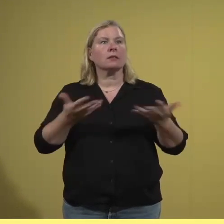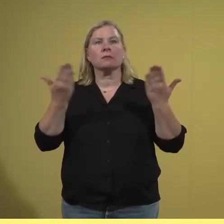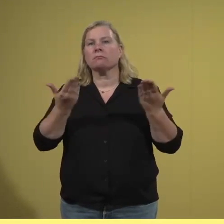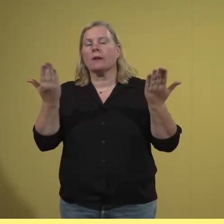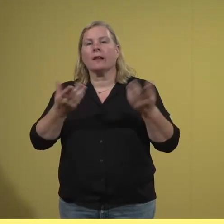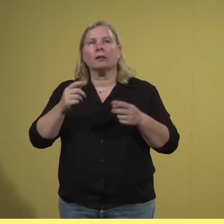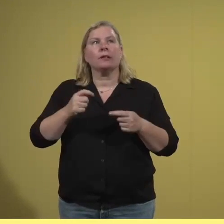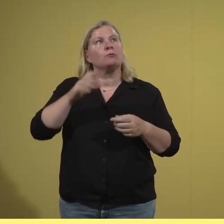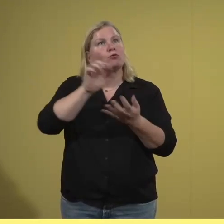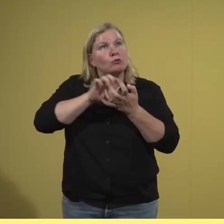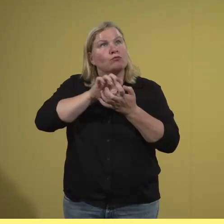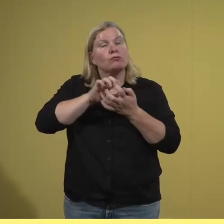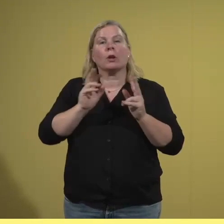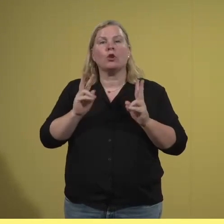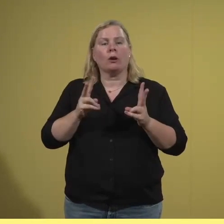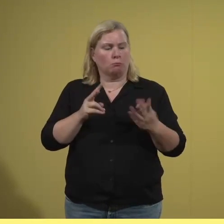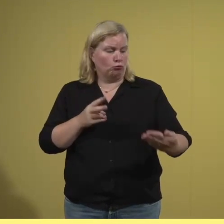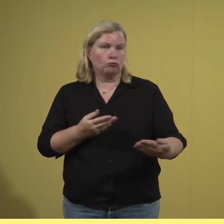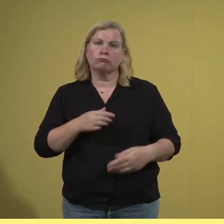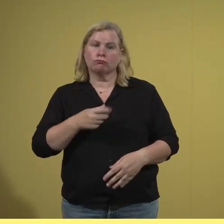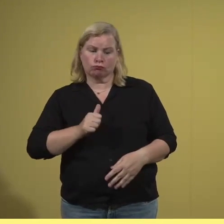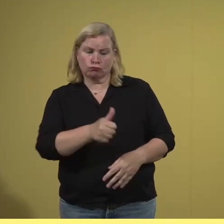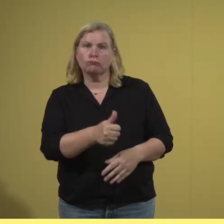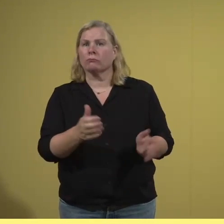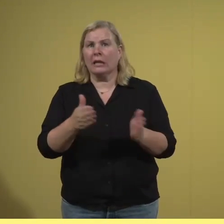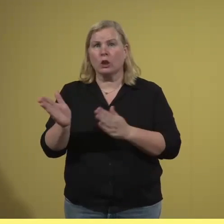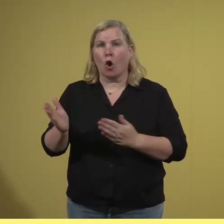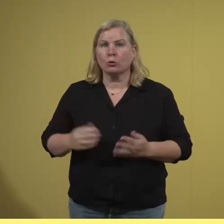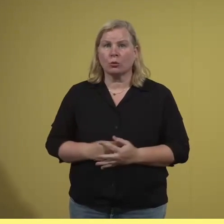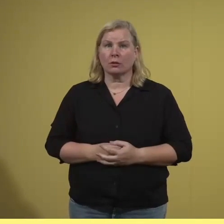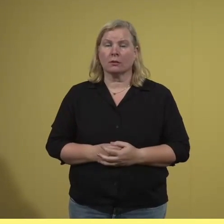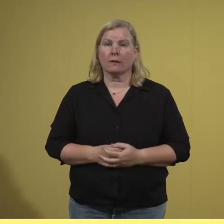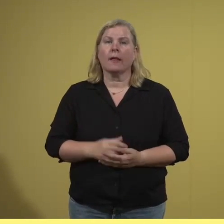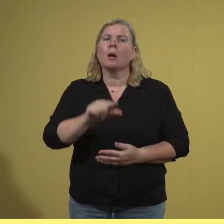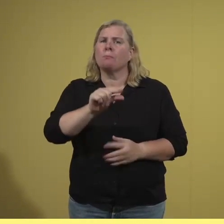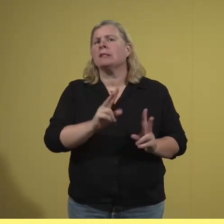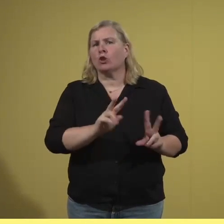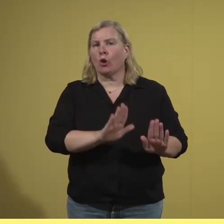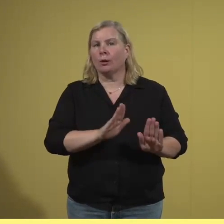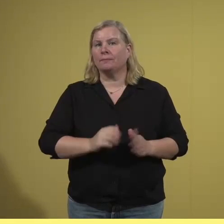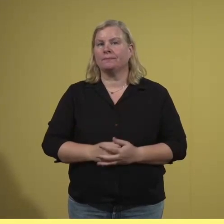Willst du Zwiebel weicher, willst du sie noch knackig? Ich würde fast sagen, das ist in Ordnung. Lassen wir noch ein bisschen ziehen.